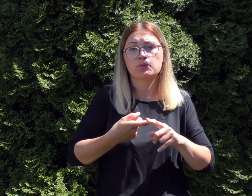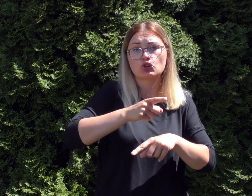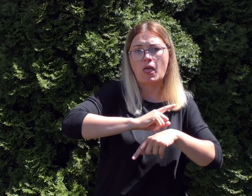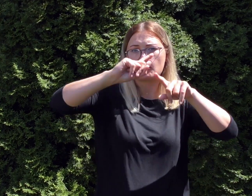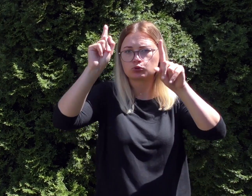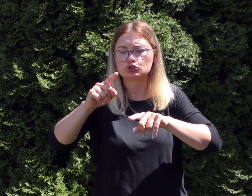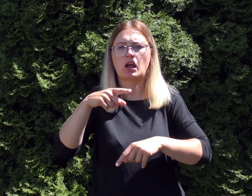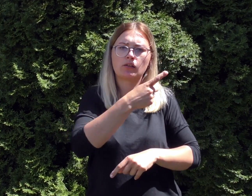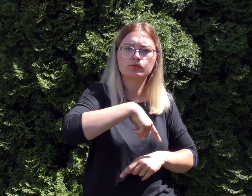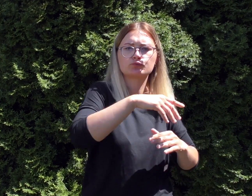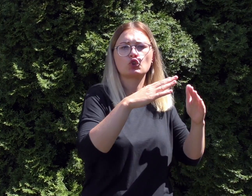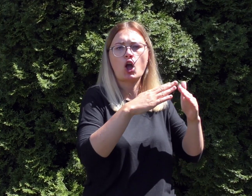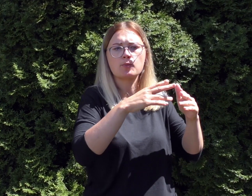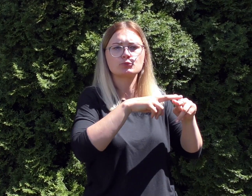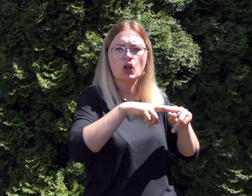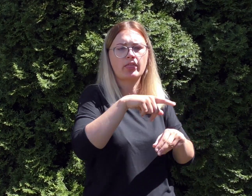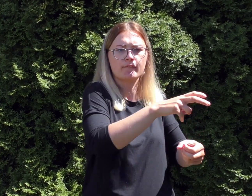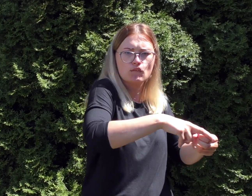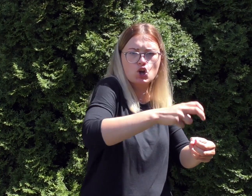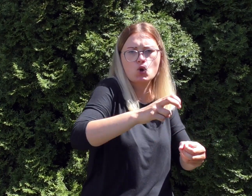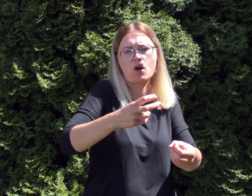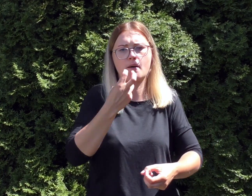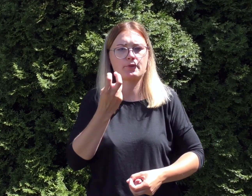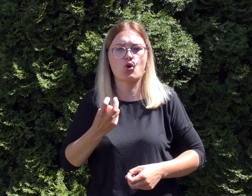Przed burzą odłącz od prądu sprzęty domowe.